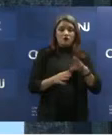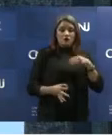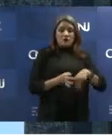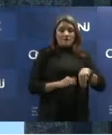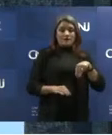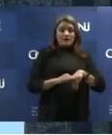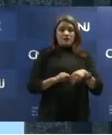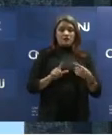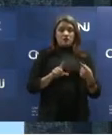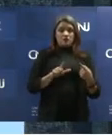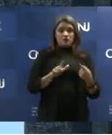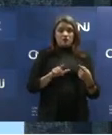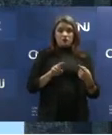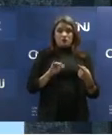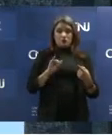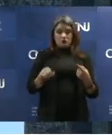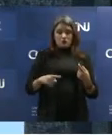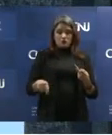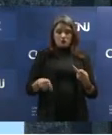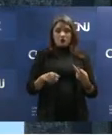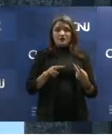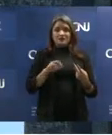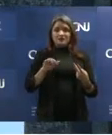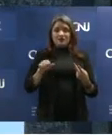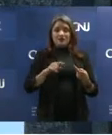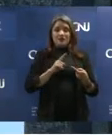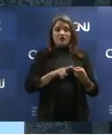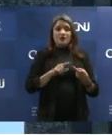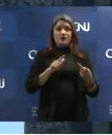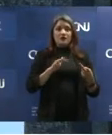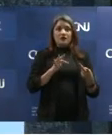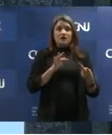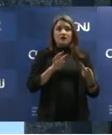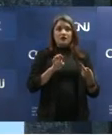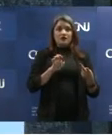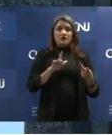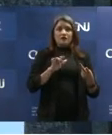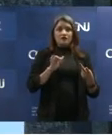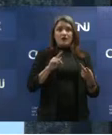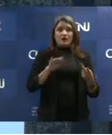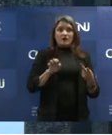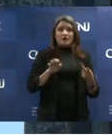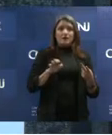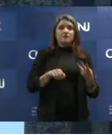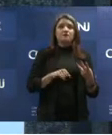Filipe Vieira de Mello o ministro, o conselheiro